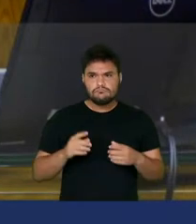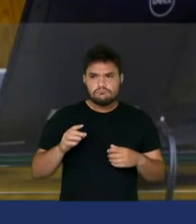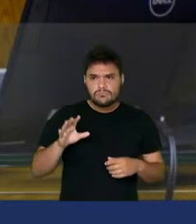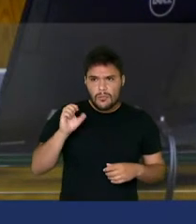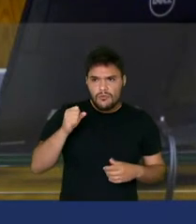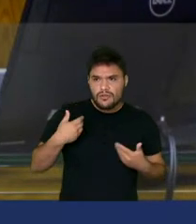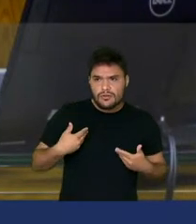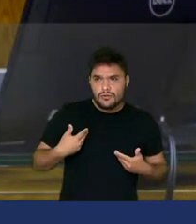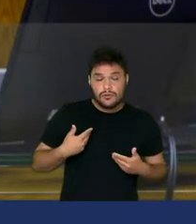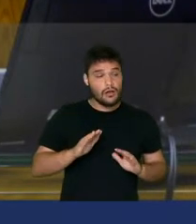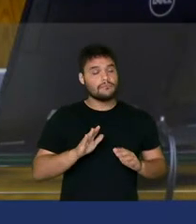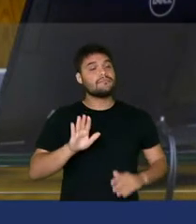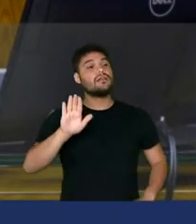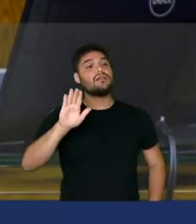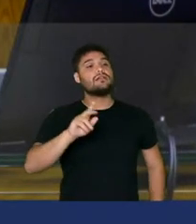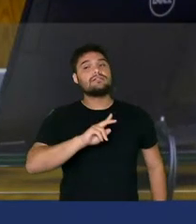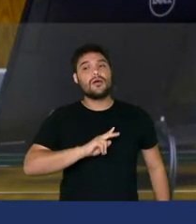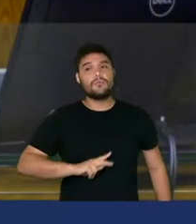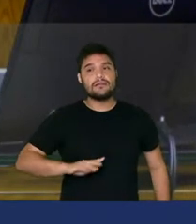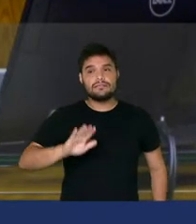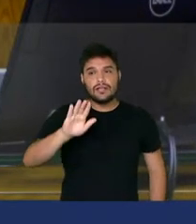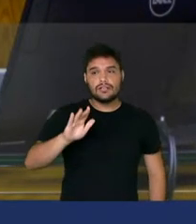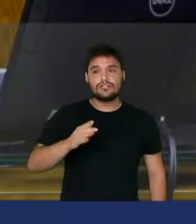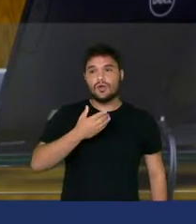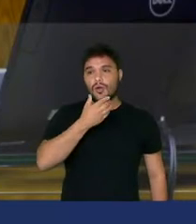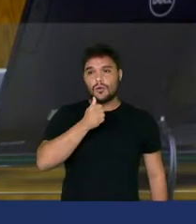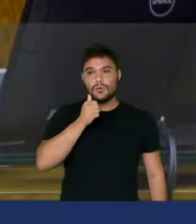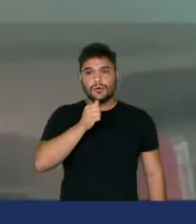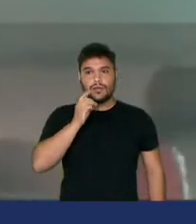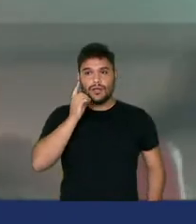BRITO, COM A PALAVRA. ME OUVE, DEPUTADO LEO? [DEPUTADO]: SENHOR PRESIDENTE, SENHORAS E